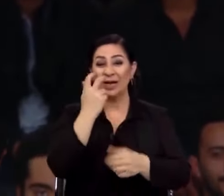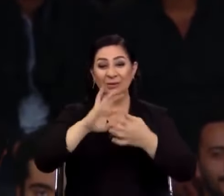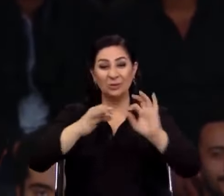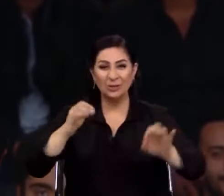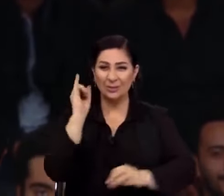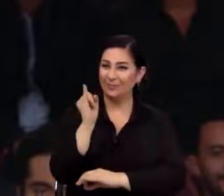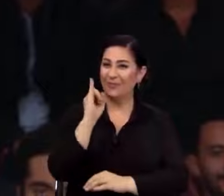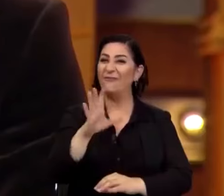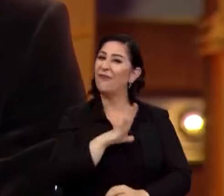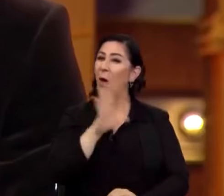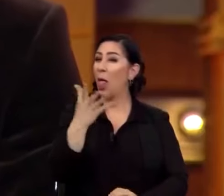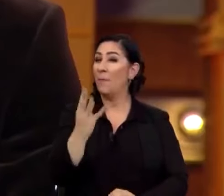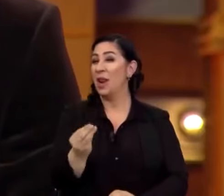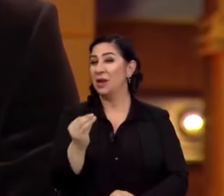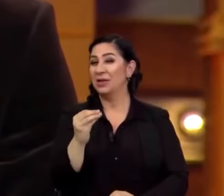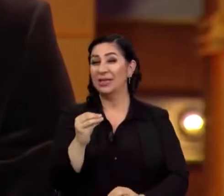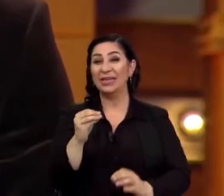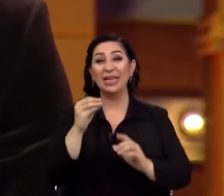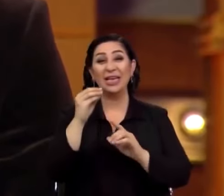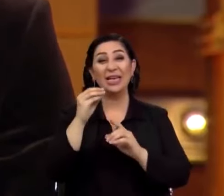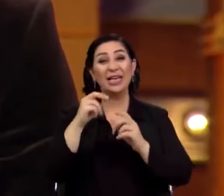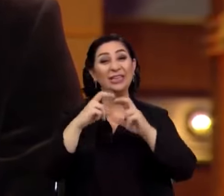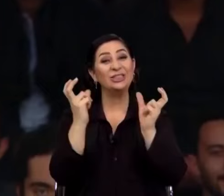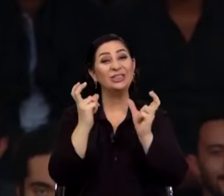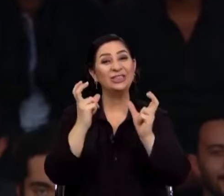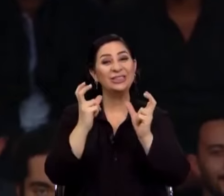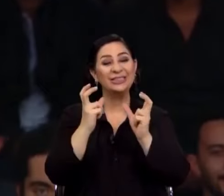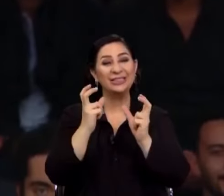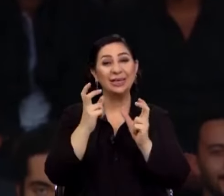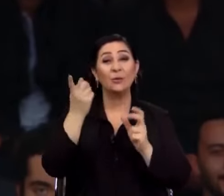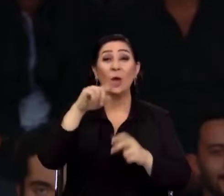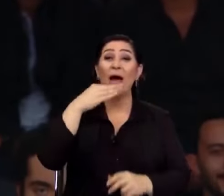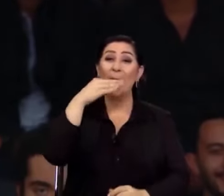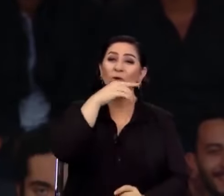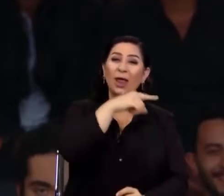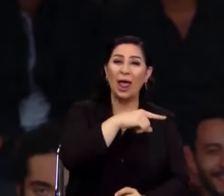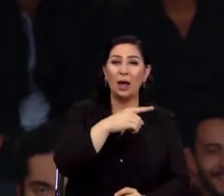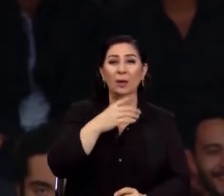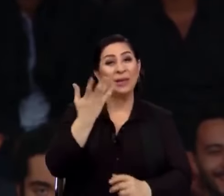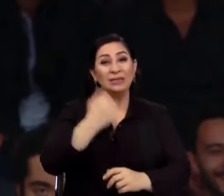yargılıyor bak İncirler demiştin geçtin armutlar vesaire bir şekilde kızabilir